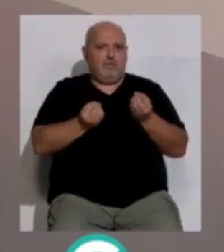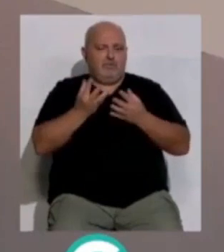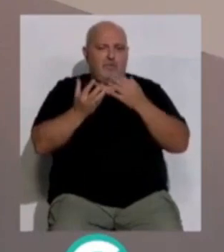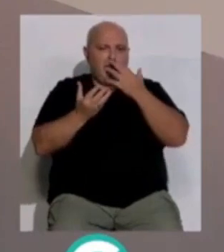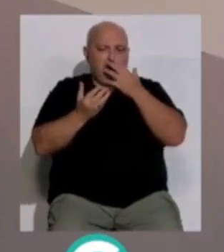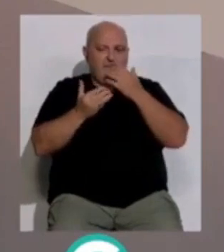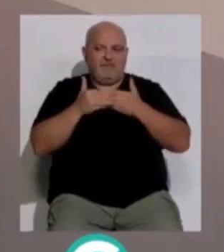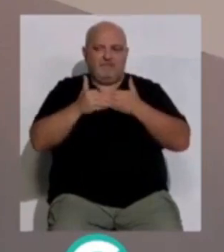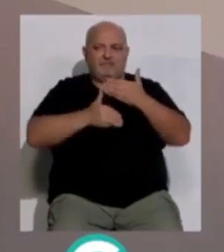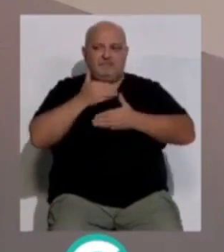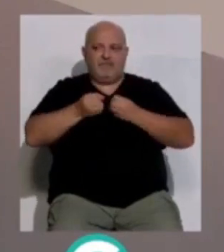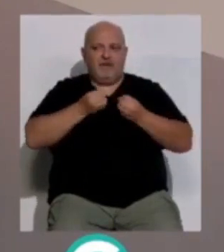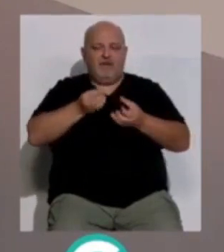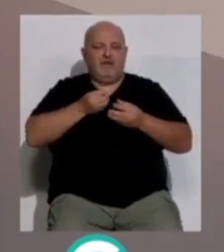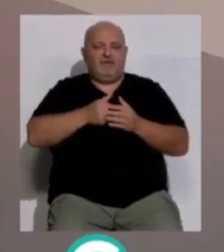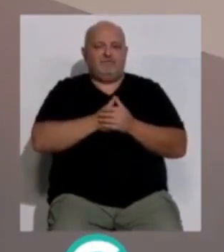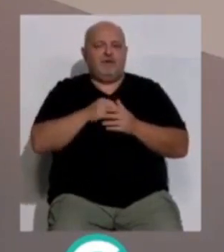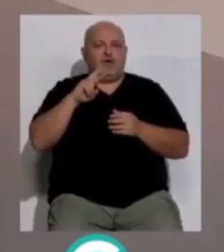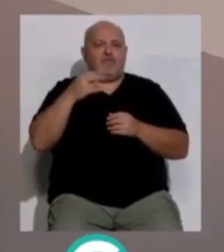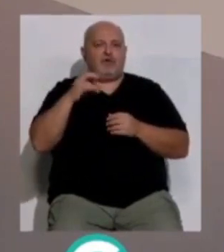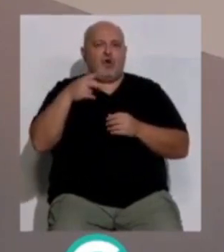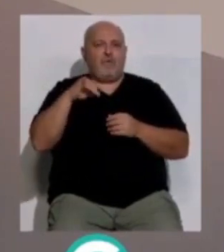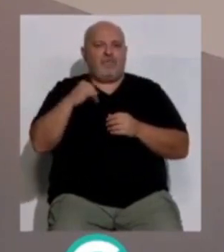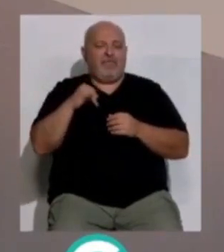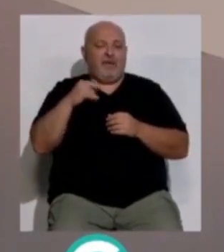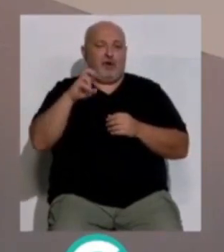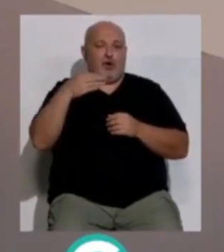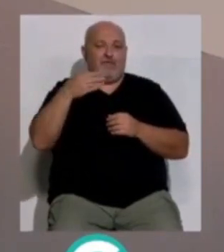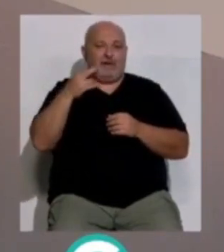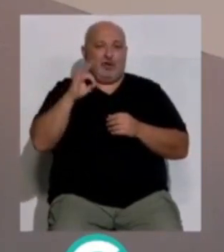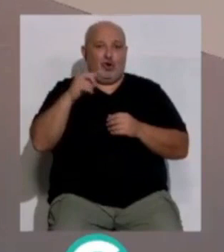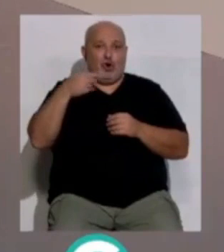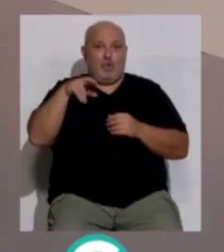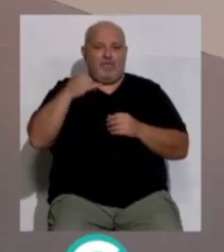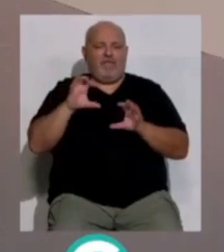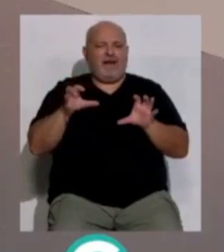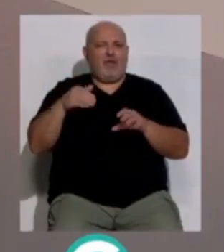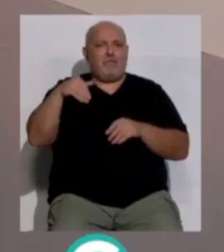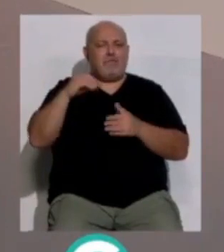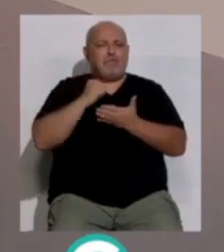va produciendo y le damos difusión Roberto Gómez según adelantan los compañeros de Radio Marca va